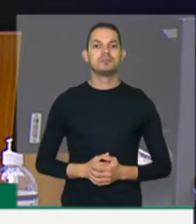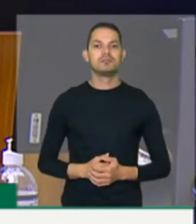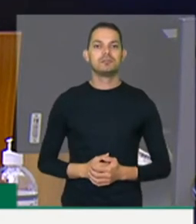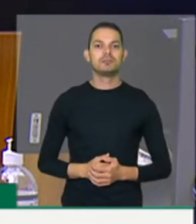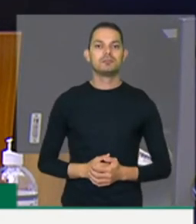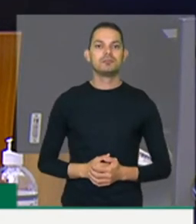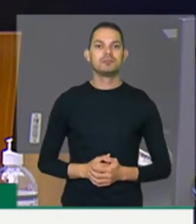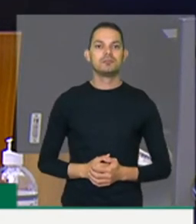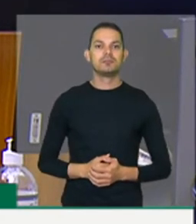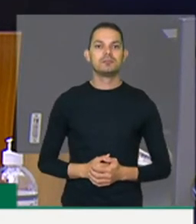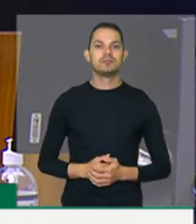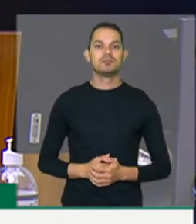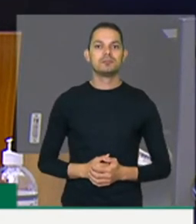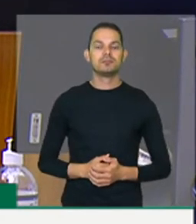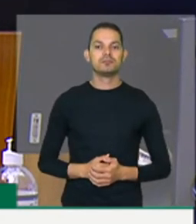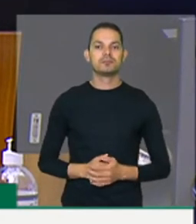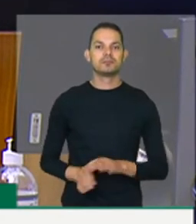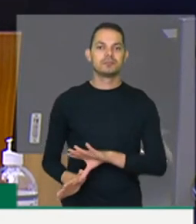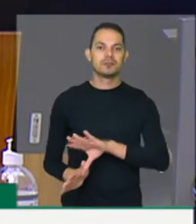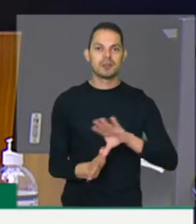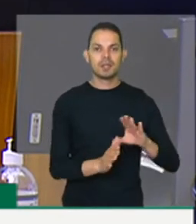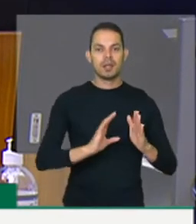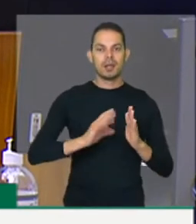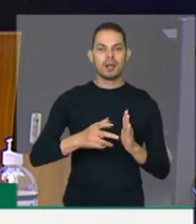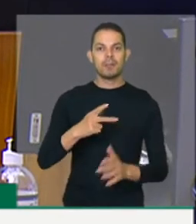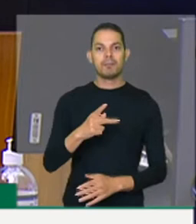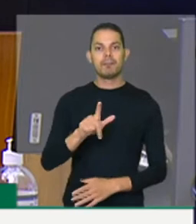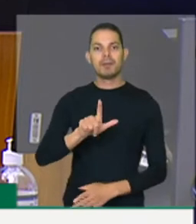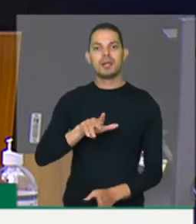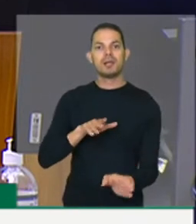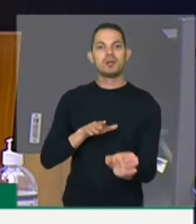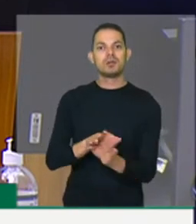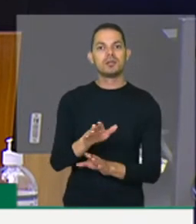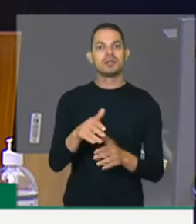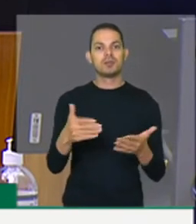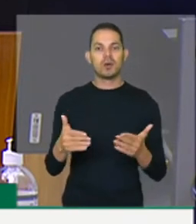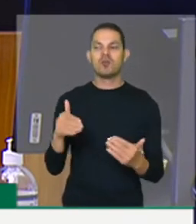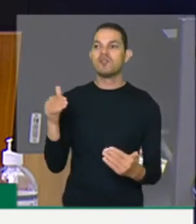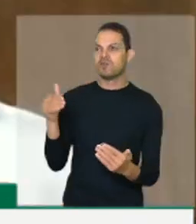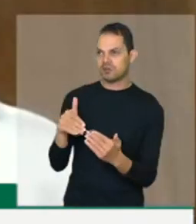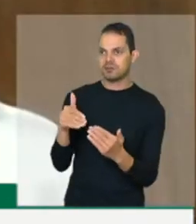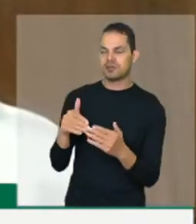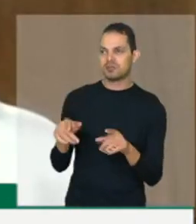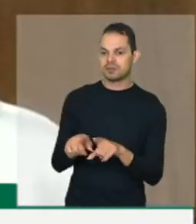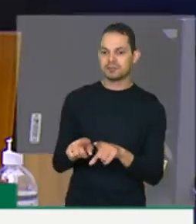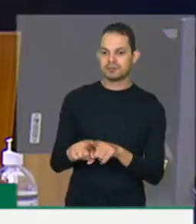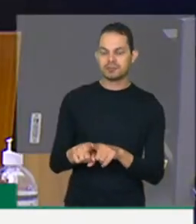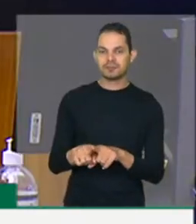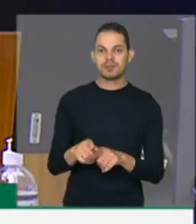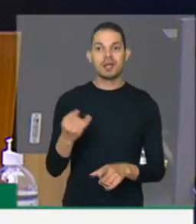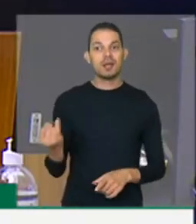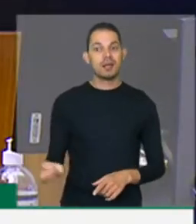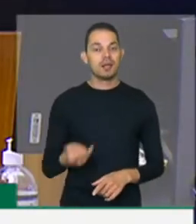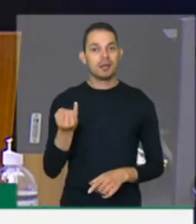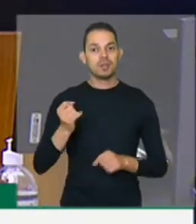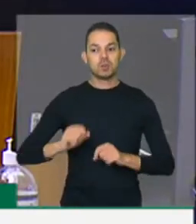ORIENTA O PT... COMO ORIENTA O PL. PL FAVORÁVEL TAMBÉM, SENHOR PRESIDENTE. [PRESIDENTE]: IMPORTANTE QUE O PAINEL APAREÇA ALI PARA QUE OS LÍDERES SAIBAM COMO É QUE